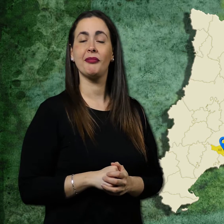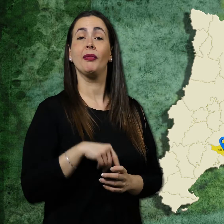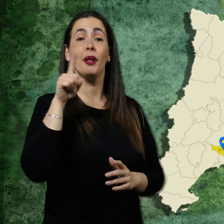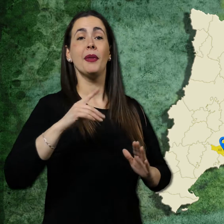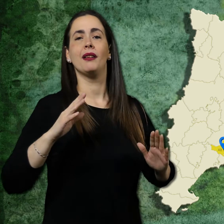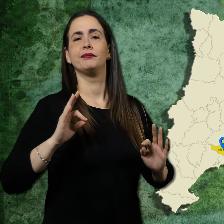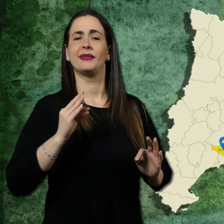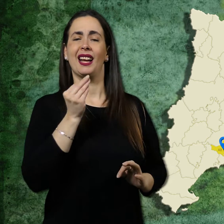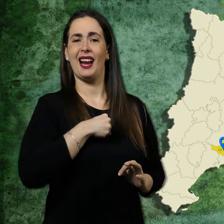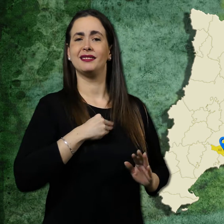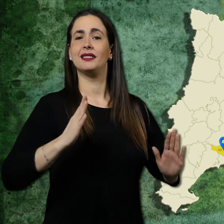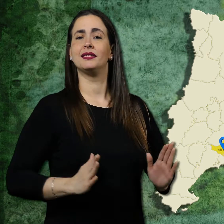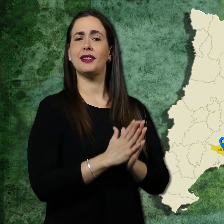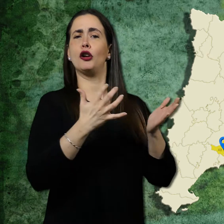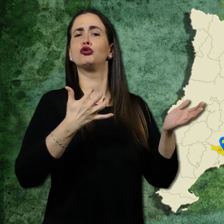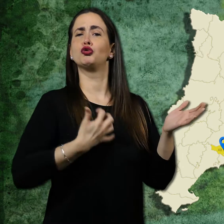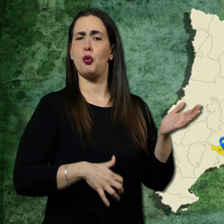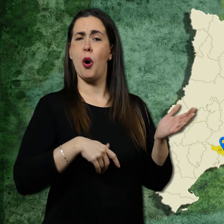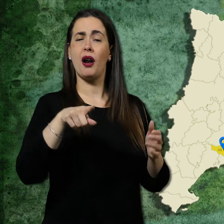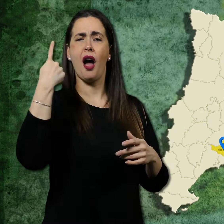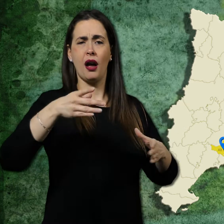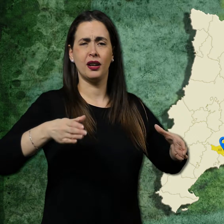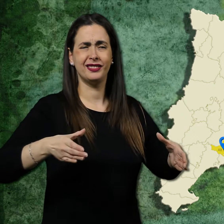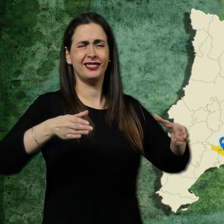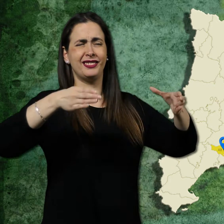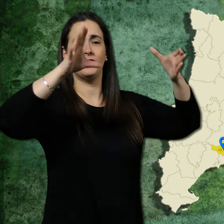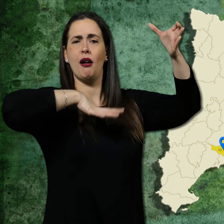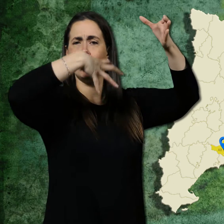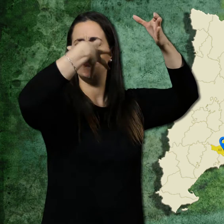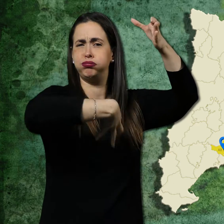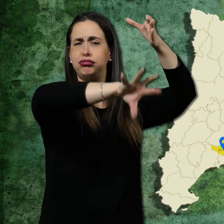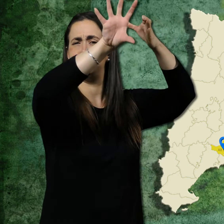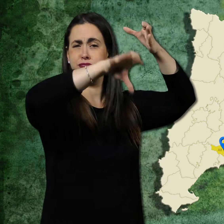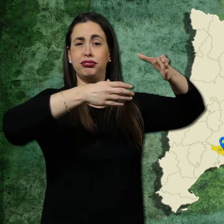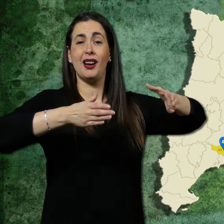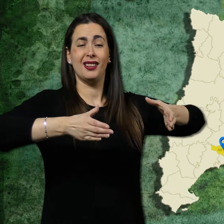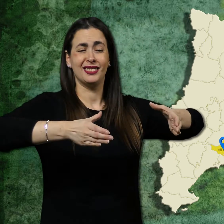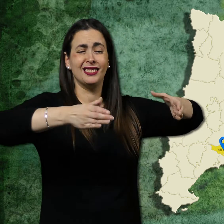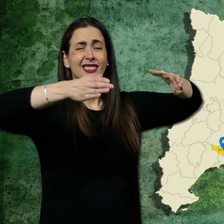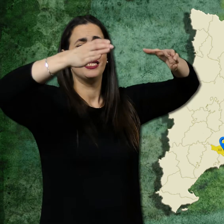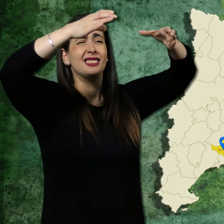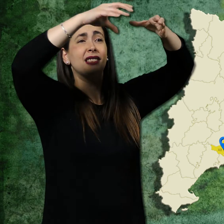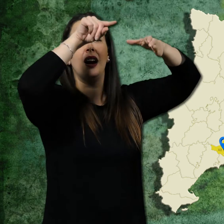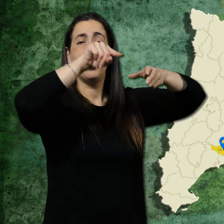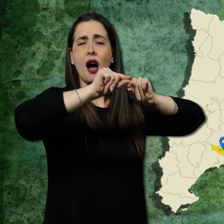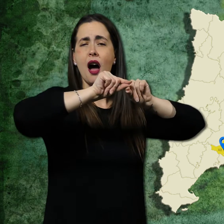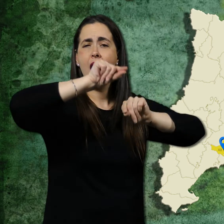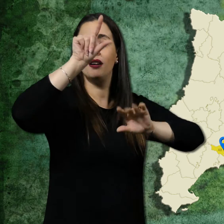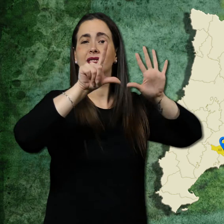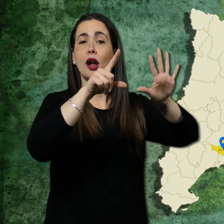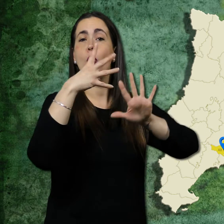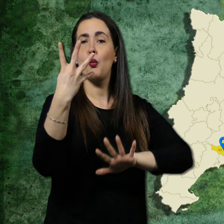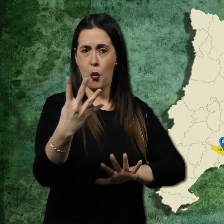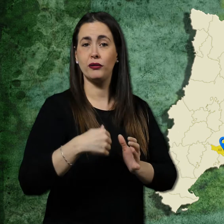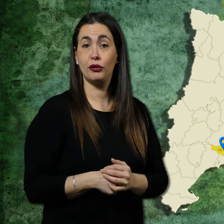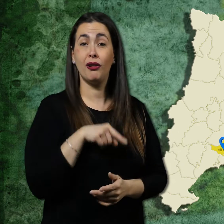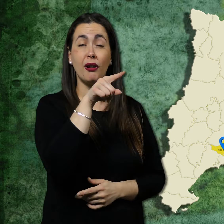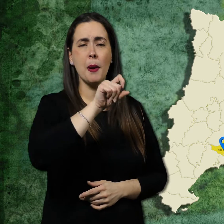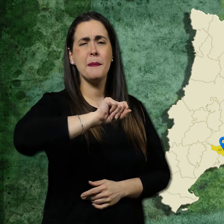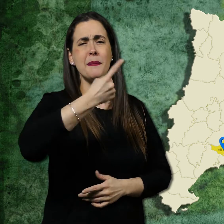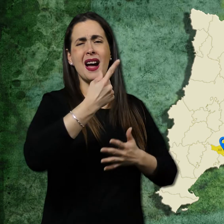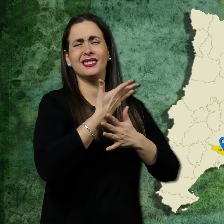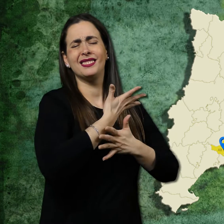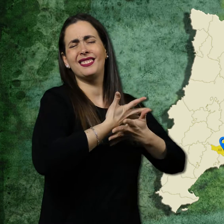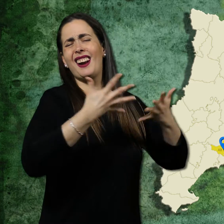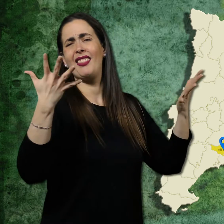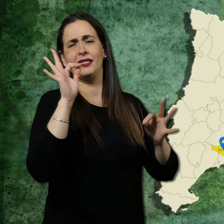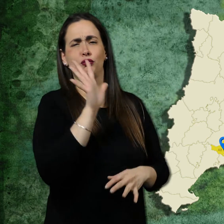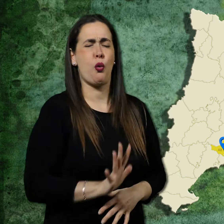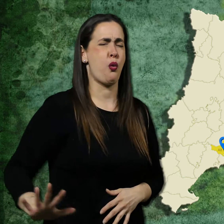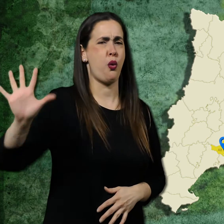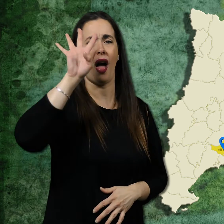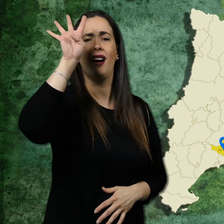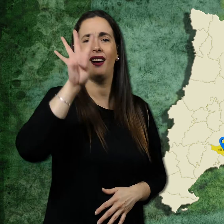l'església de Sant Joan (amb l'esvelt campanar, de 74 metres, el més alt de Catalunya),